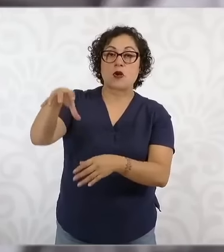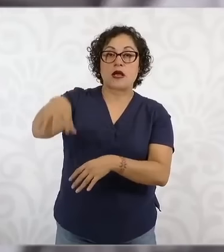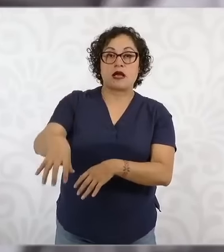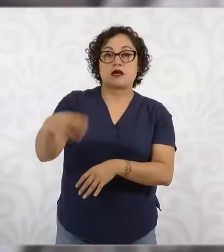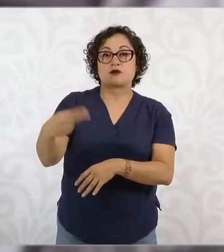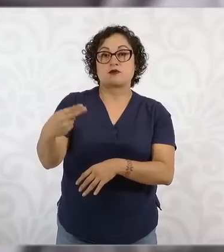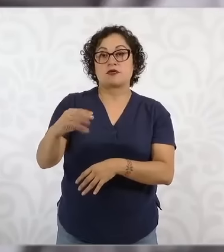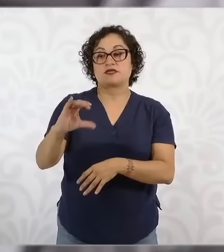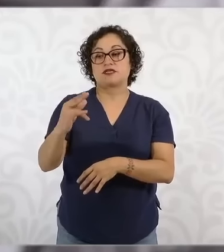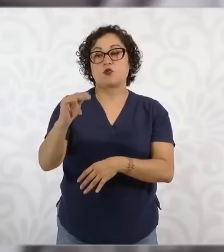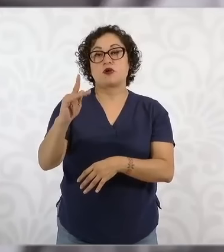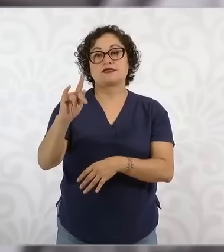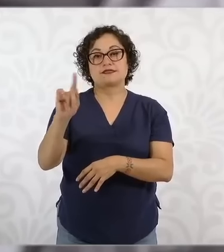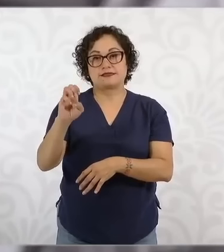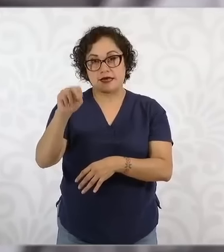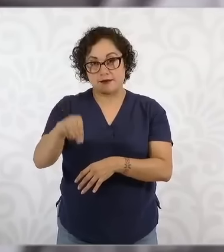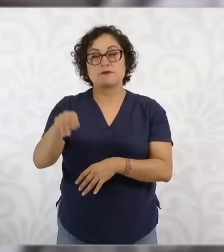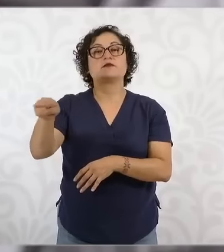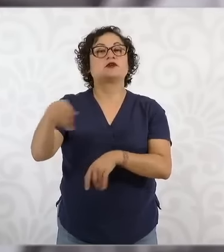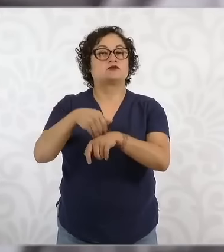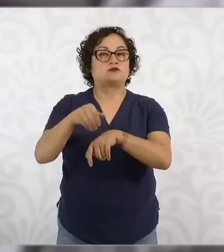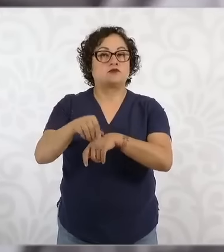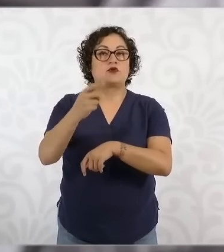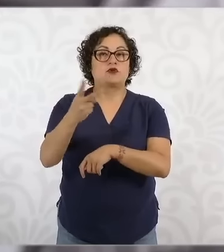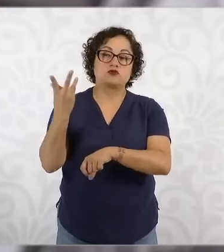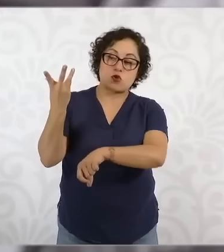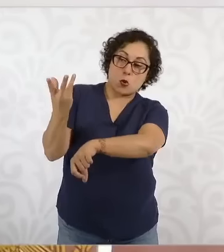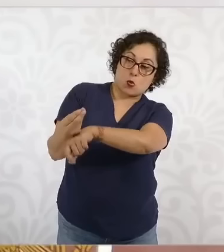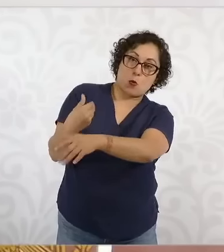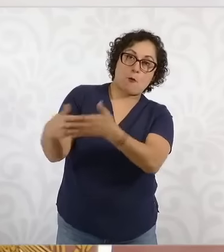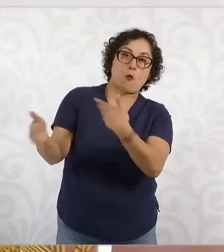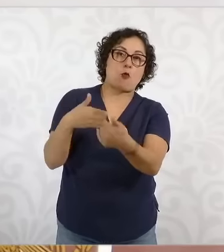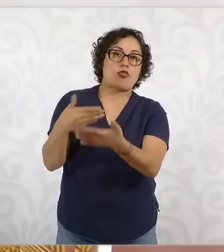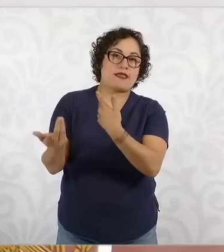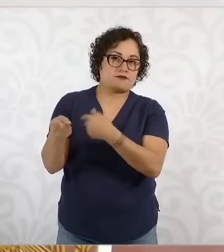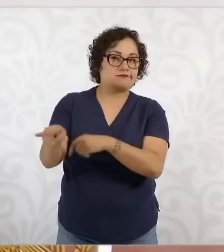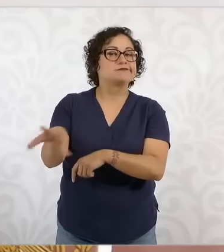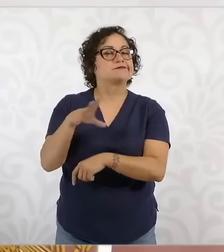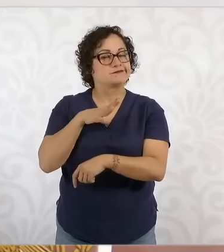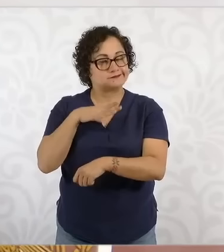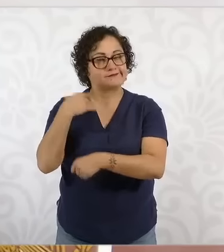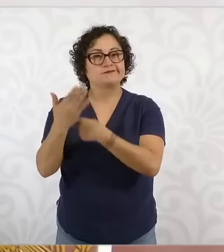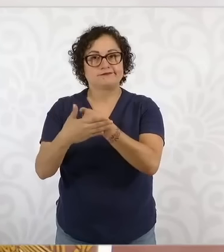vamos a tener eh una tecnología de última generación que además eh ayuda a también